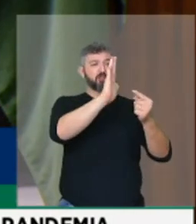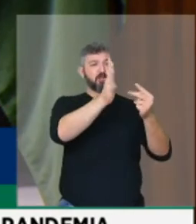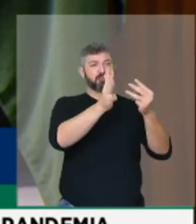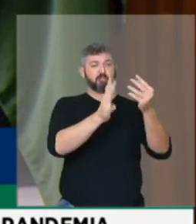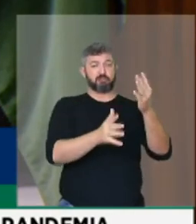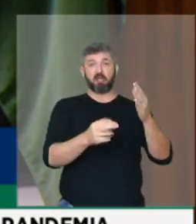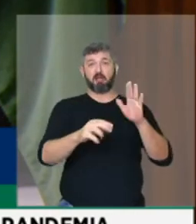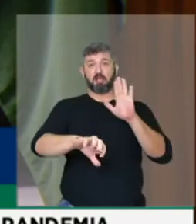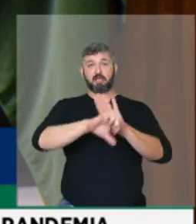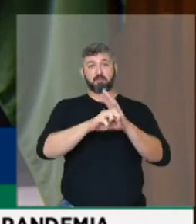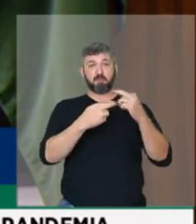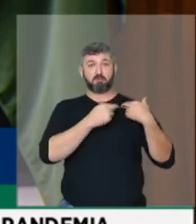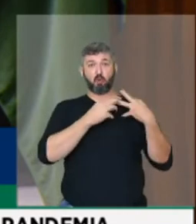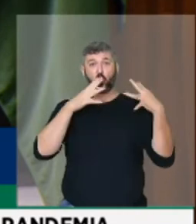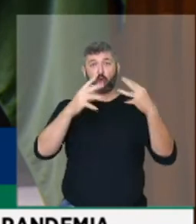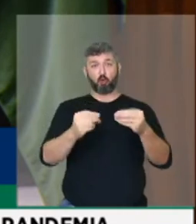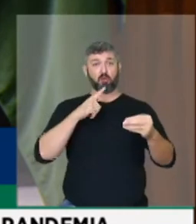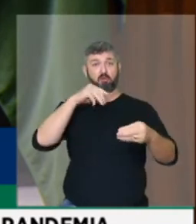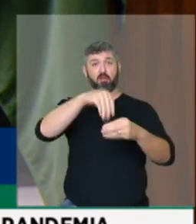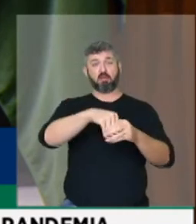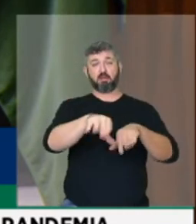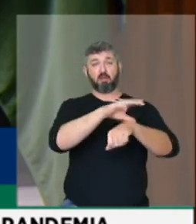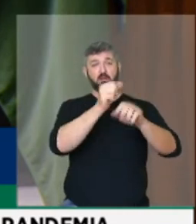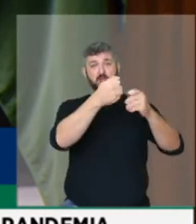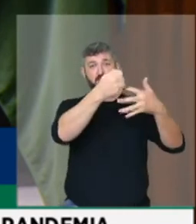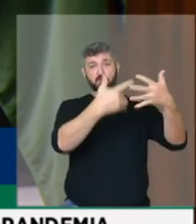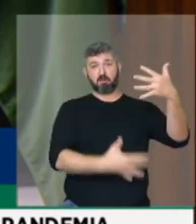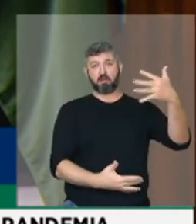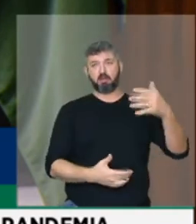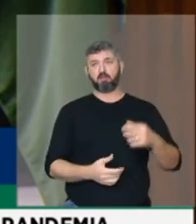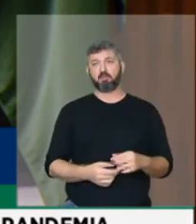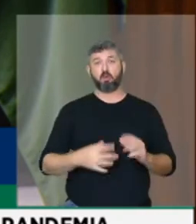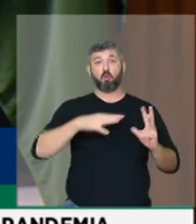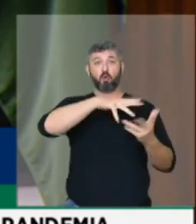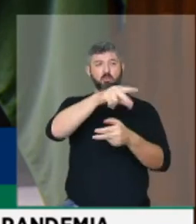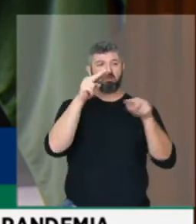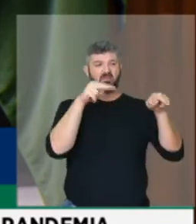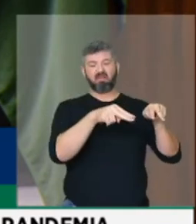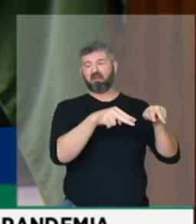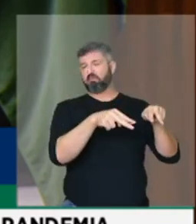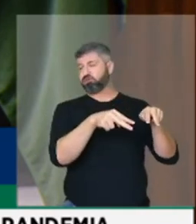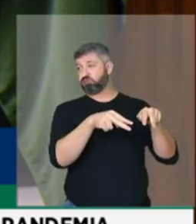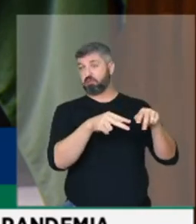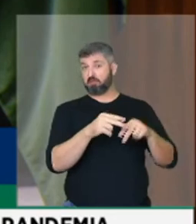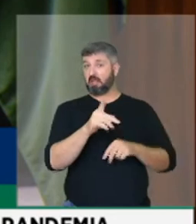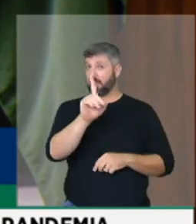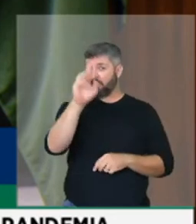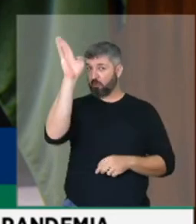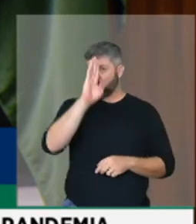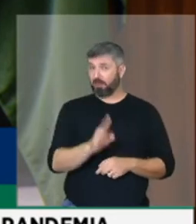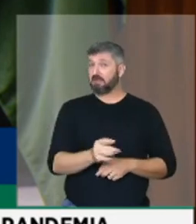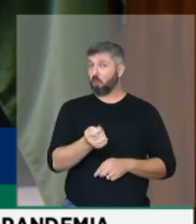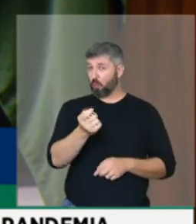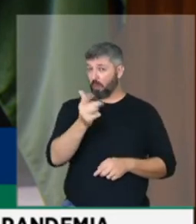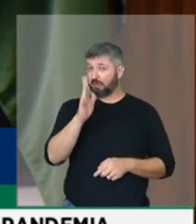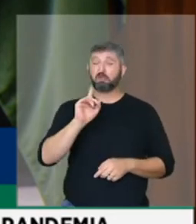CONSTITUIÇÃO. E ELE JÁ VIROU UM PAR IA INTERNACIONAL, ALIÁS, O NOSSO PAÍS ESTÁ MUITO PRÓXIMO DISSO. [SOA A CAMPAINHA]. . EVIDENTEMENTE